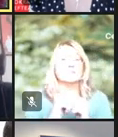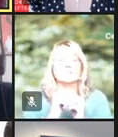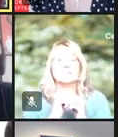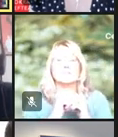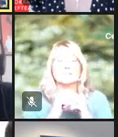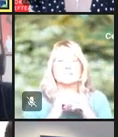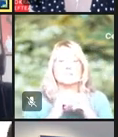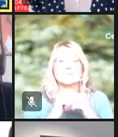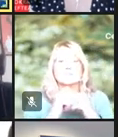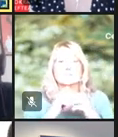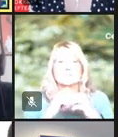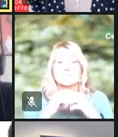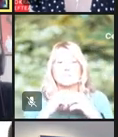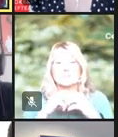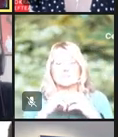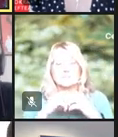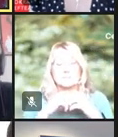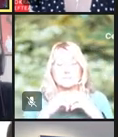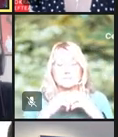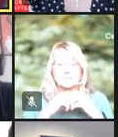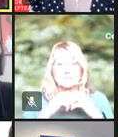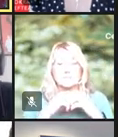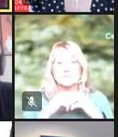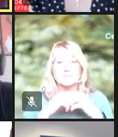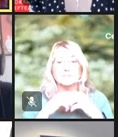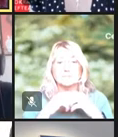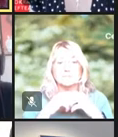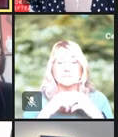Förstärka möjligheterna att använda